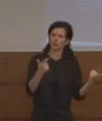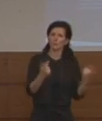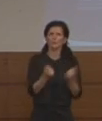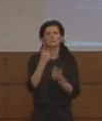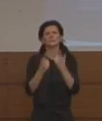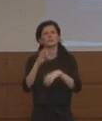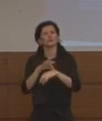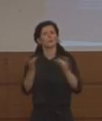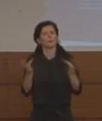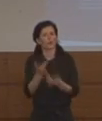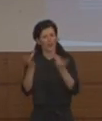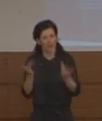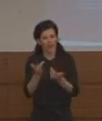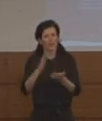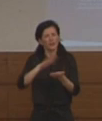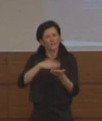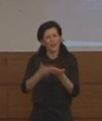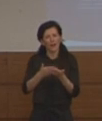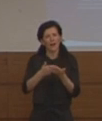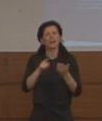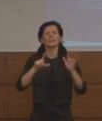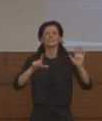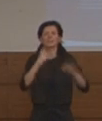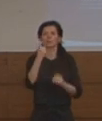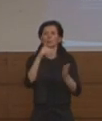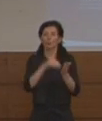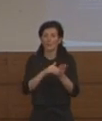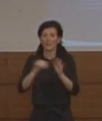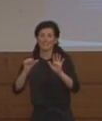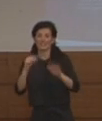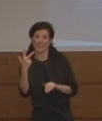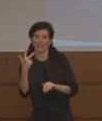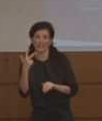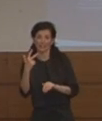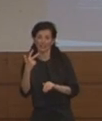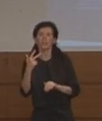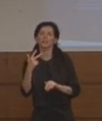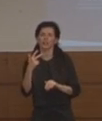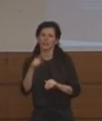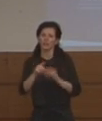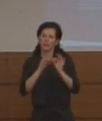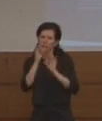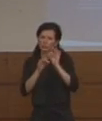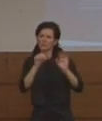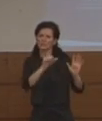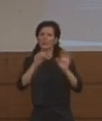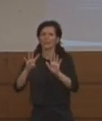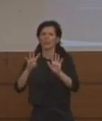pari a 71.063, pari al 69% del totale.